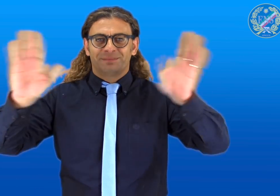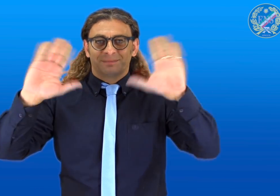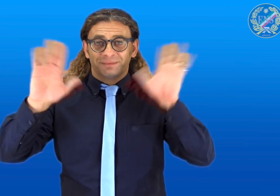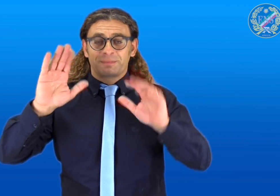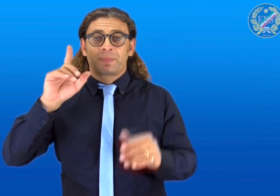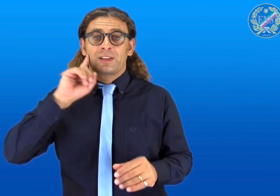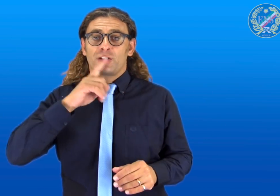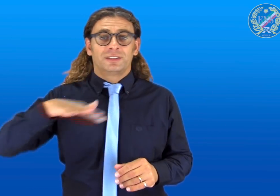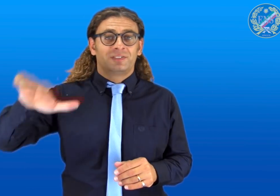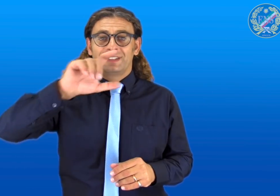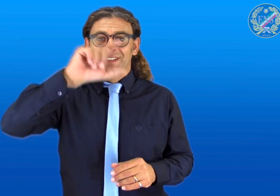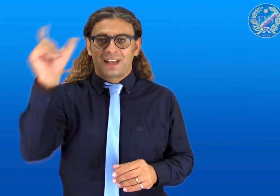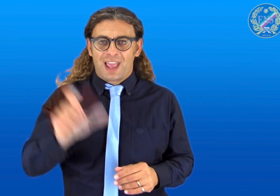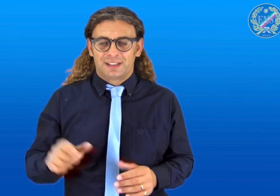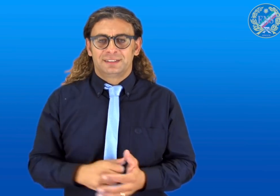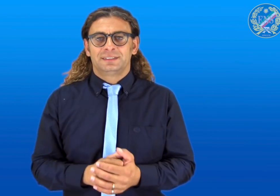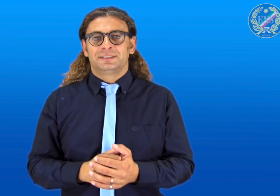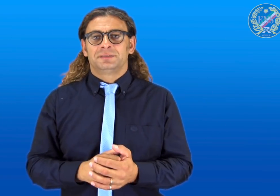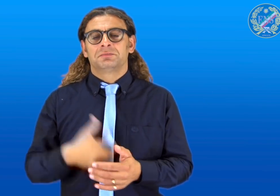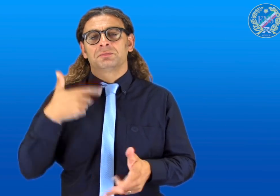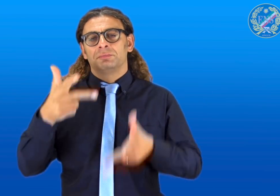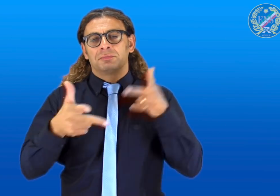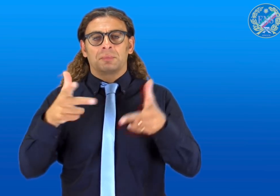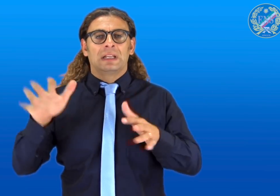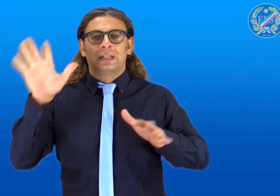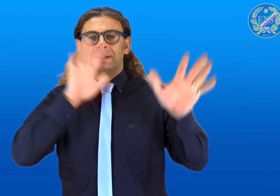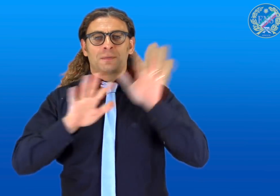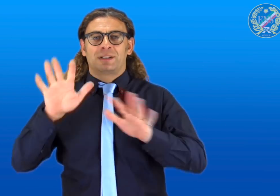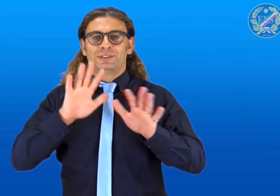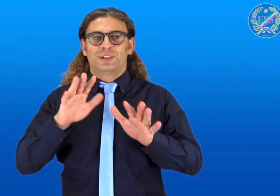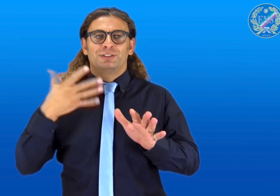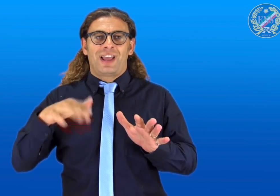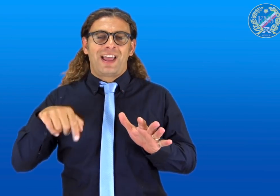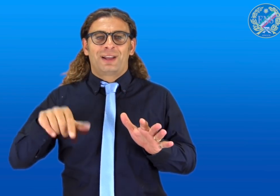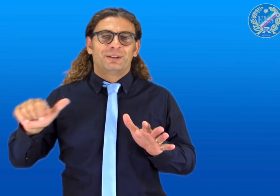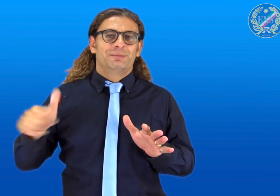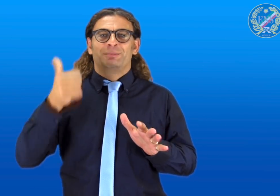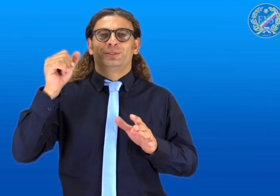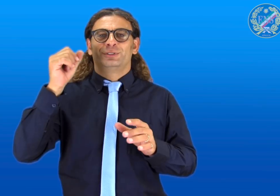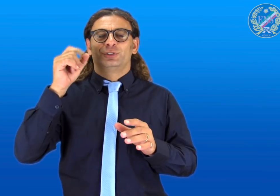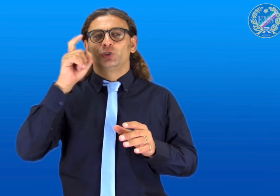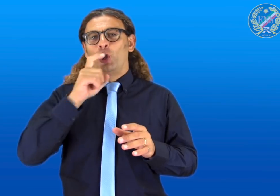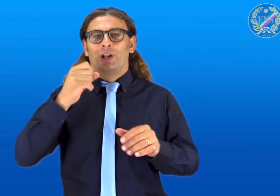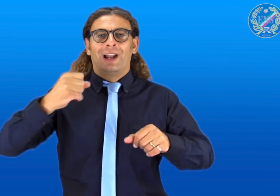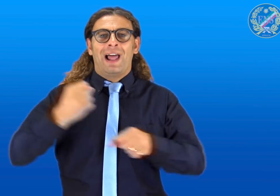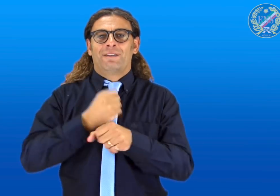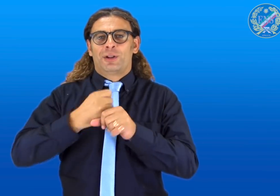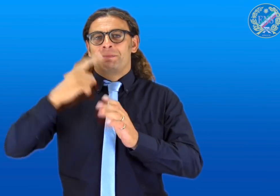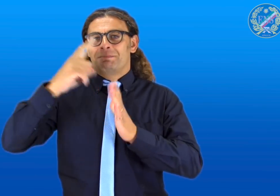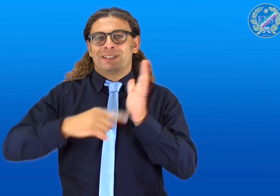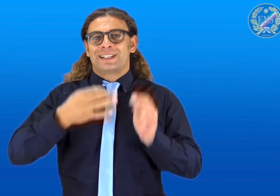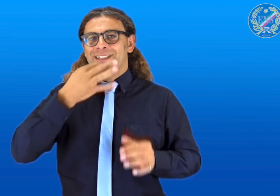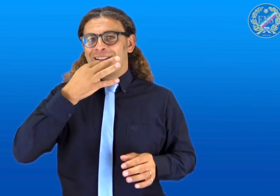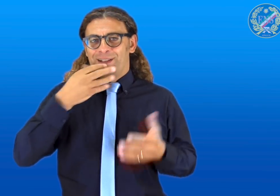Ciao a tutti i sordi italiani, voglio darvi alcune informazioni. Oggi è il primo giorno di lavoro del mese di Settembre,